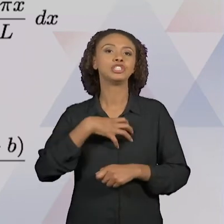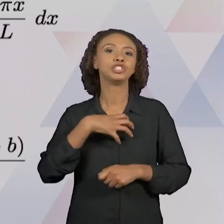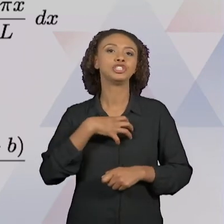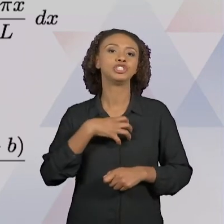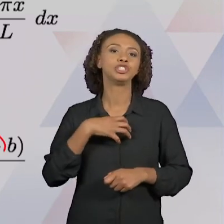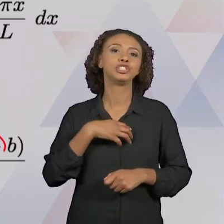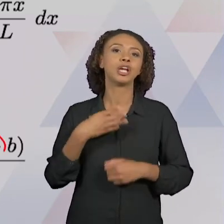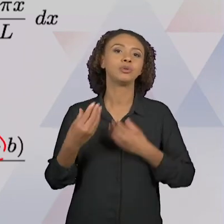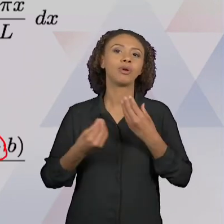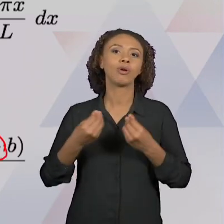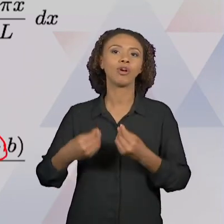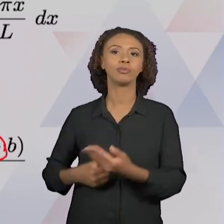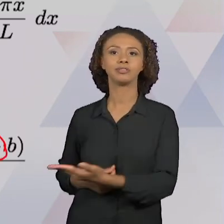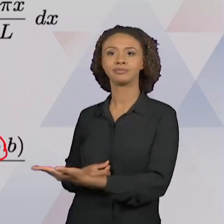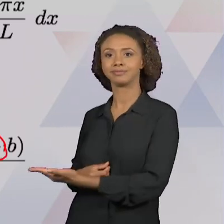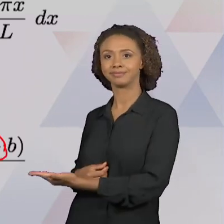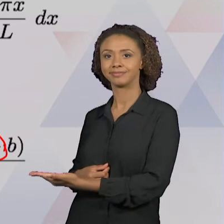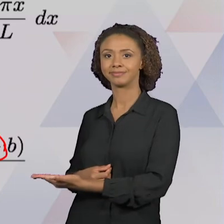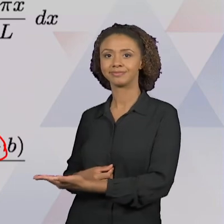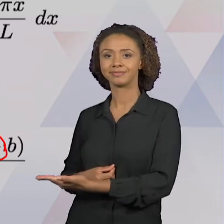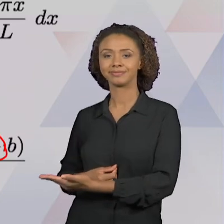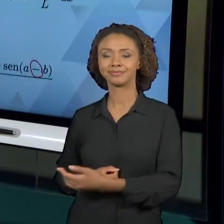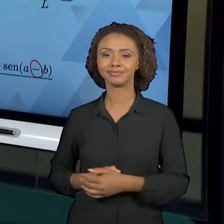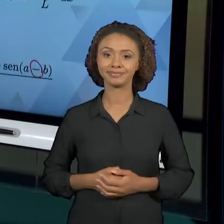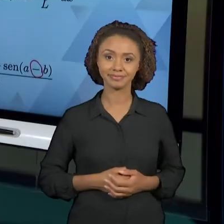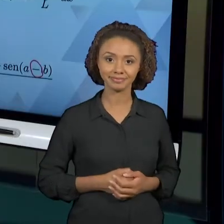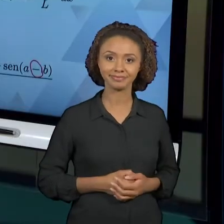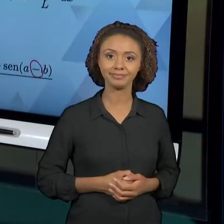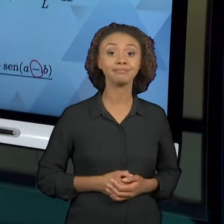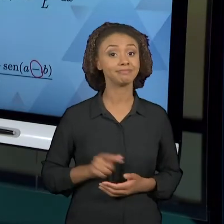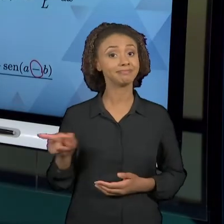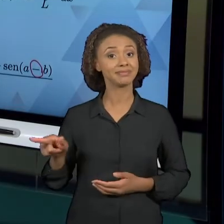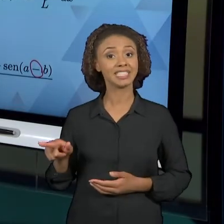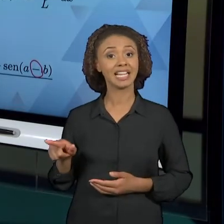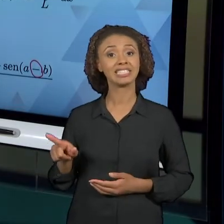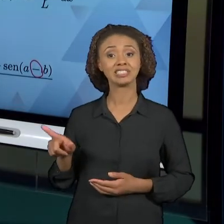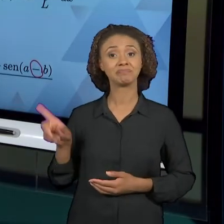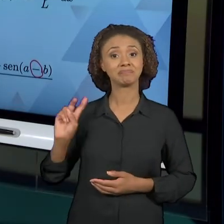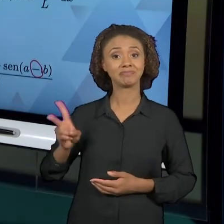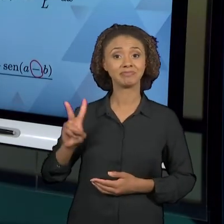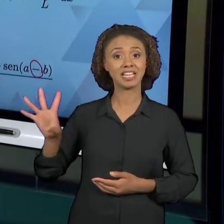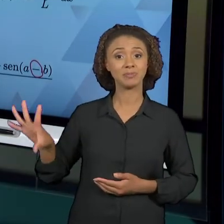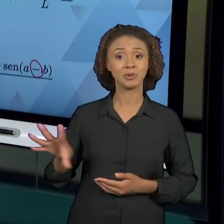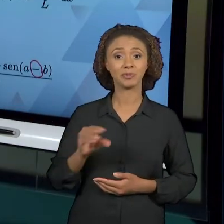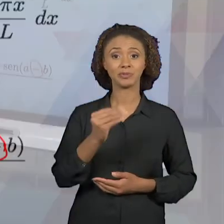DIFERENÇA. ENTÃO É ISSO QUE A GENTE VAI FAZER. PORQUE SE A GENTE TIVER PARA CALCULAR A INTEGRAL